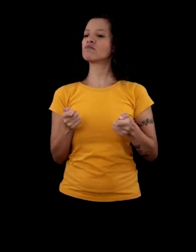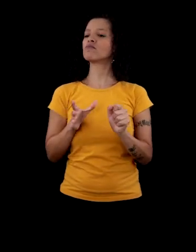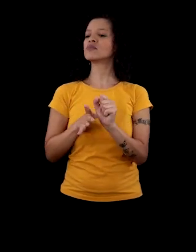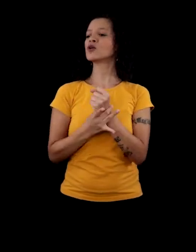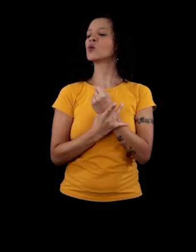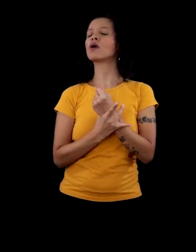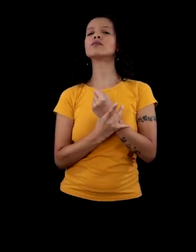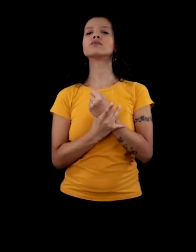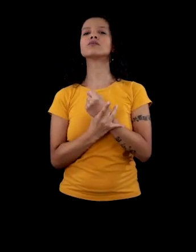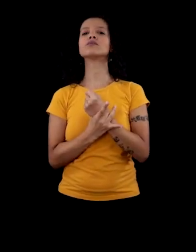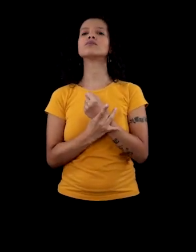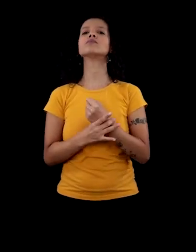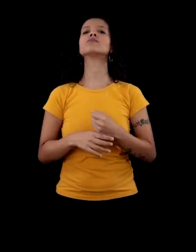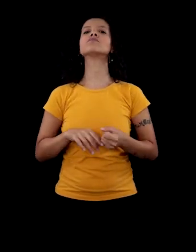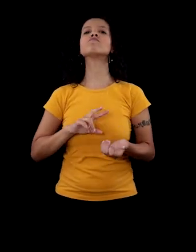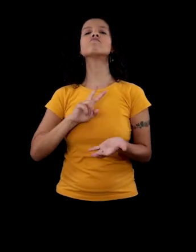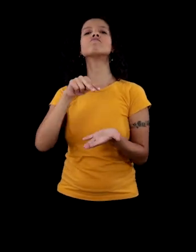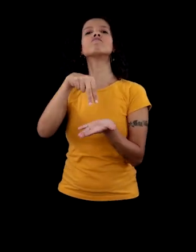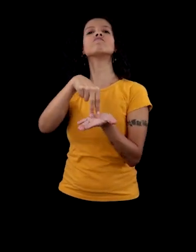E ela segura a onda lindamente.